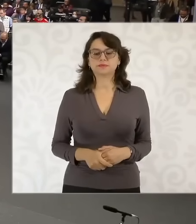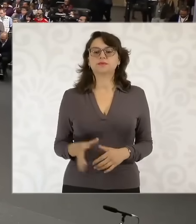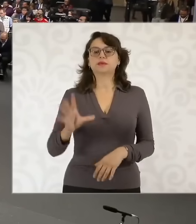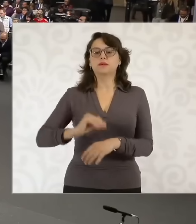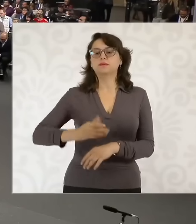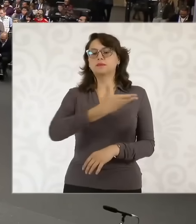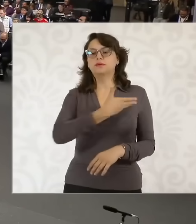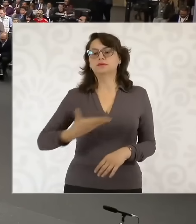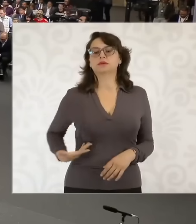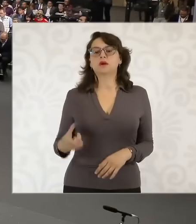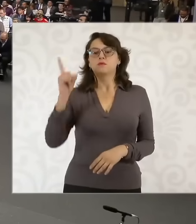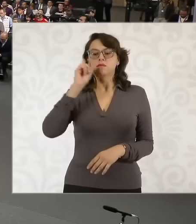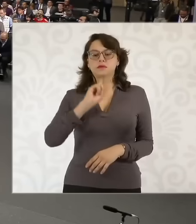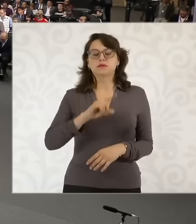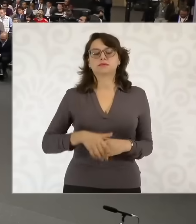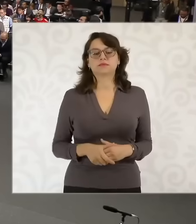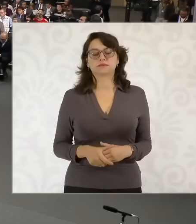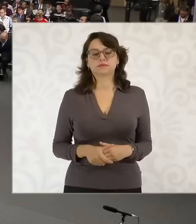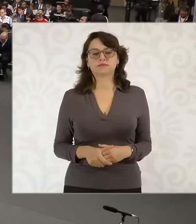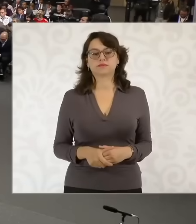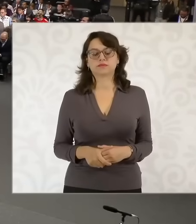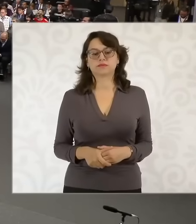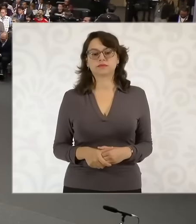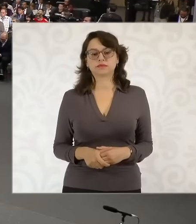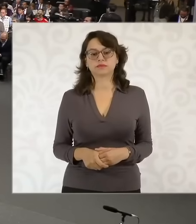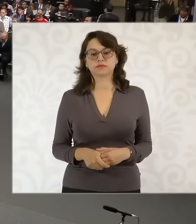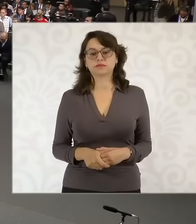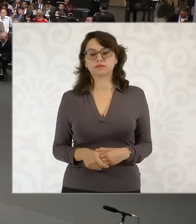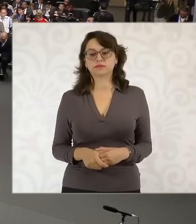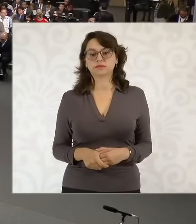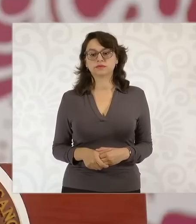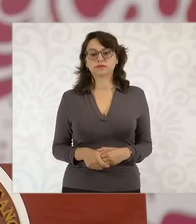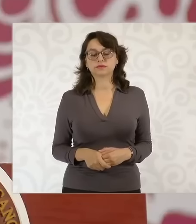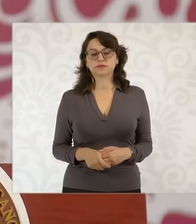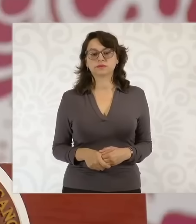presidenta. Eh, hemos trabajado de la mano con todos los con tanto con las asociaciones como